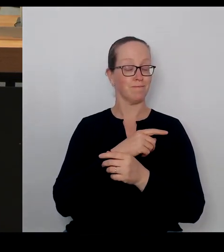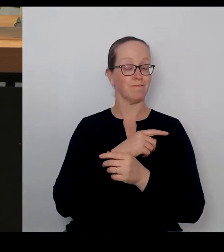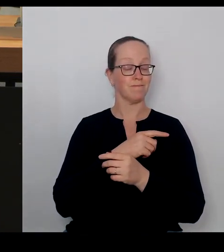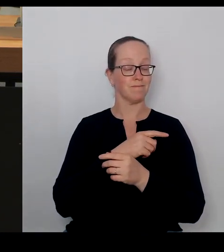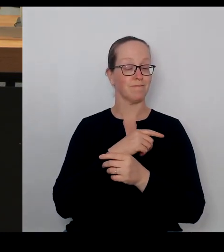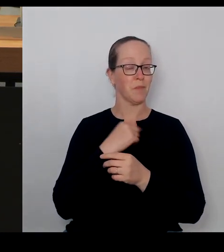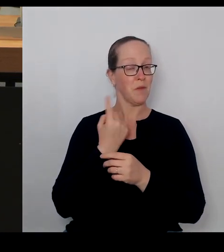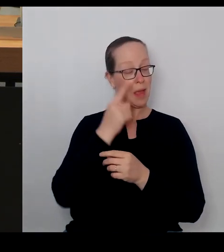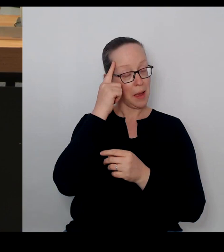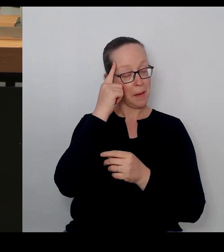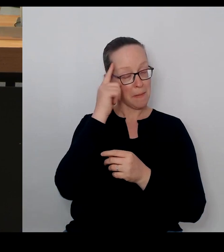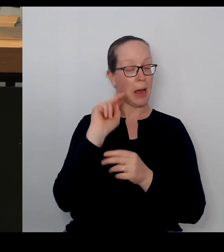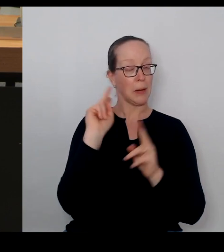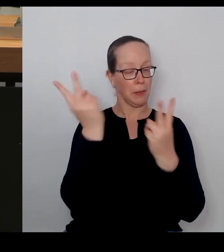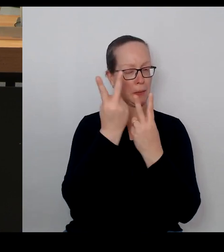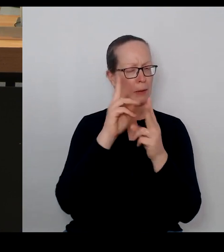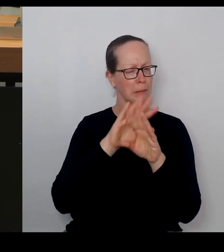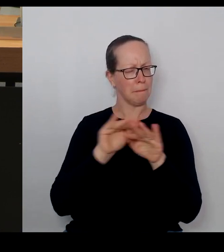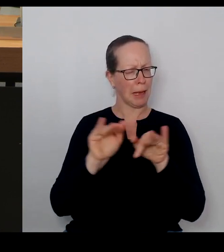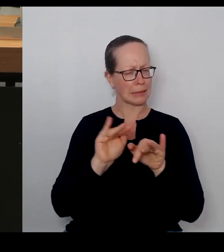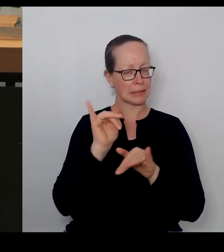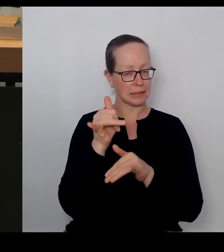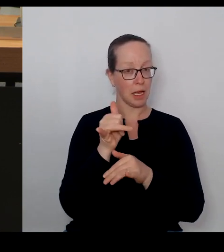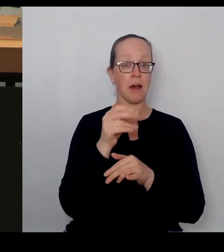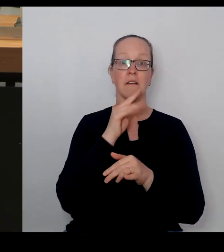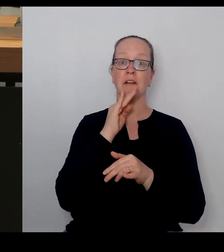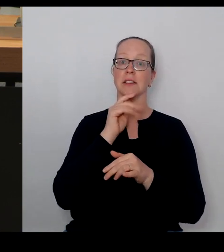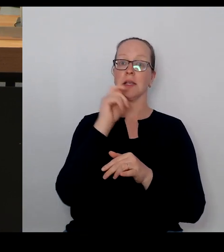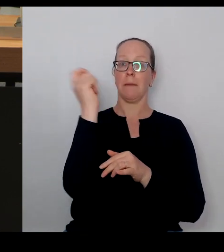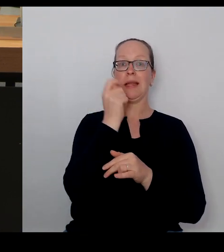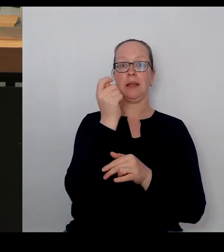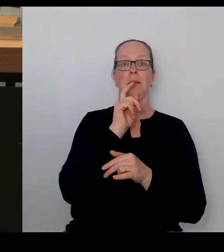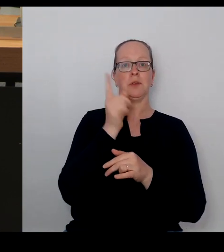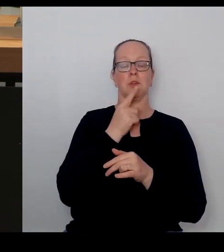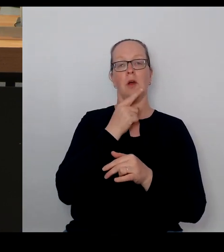Kreislauf betrachten und da entsprechend auch unterstützt werden und neue Aufgaben bekommen.